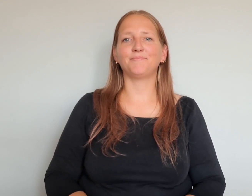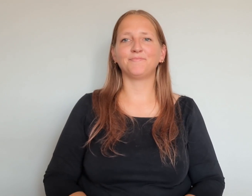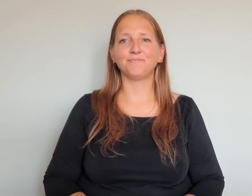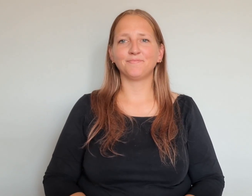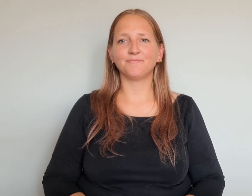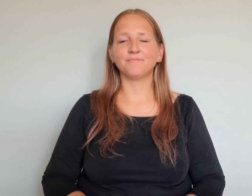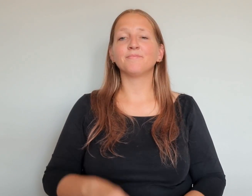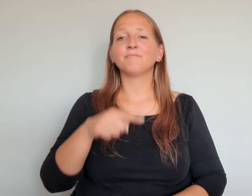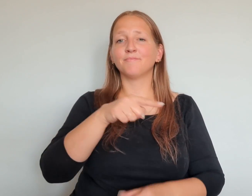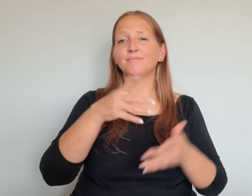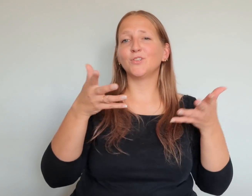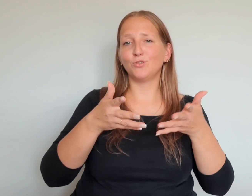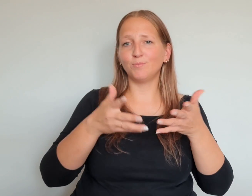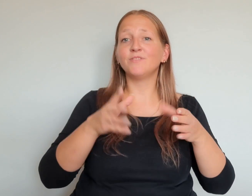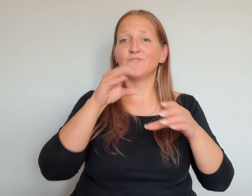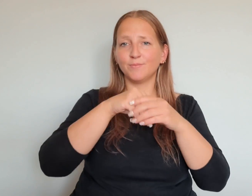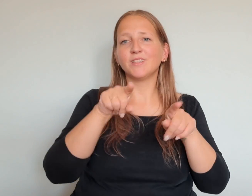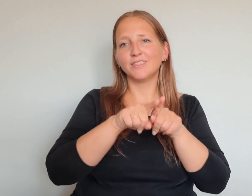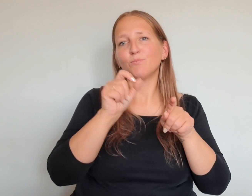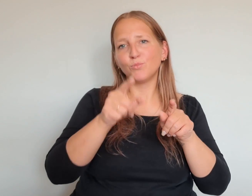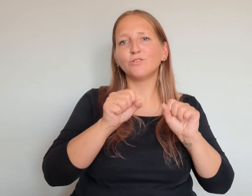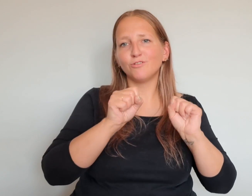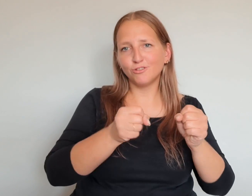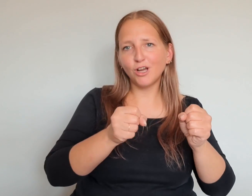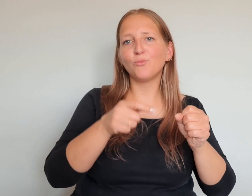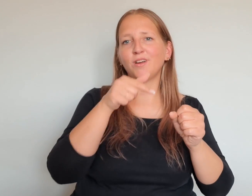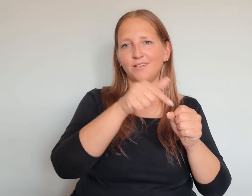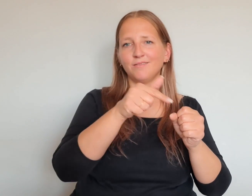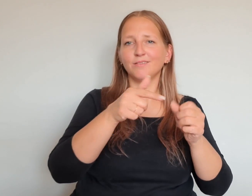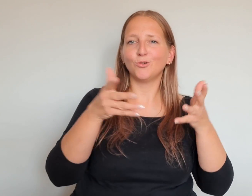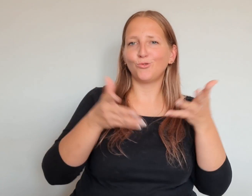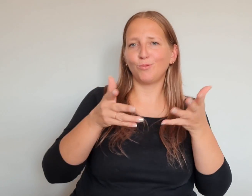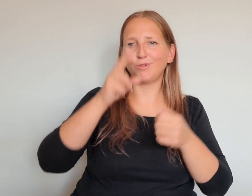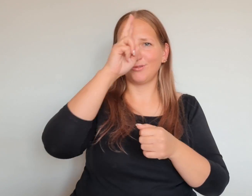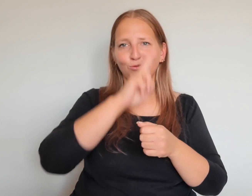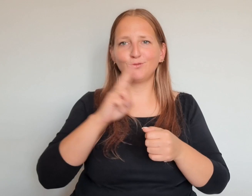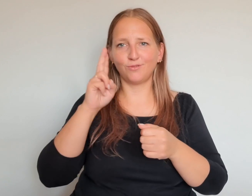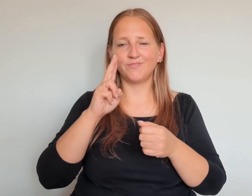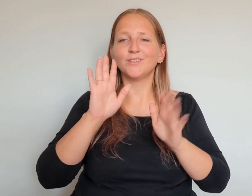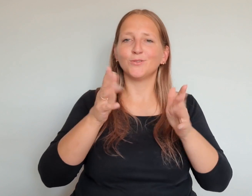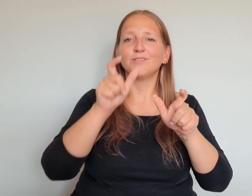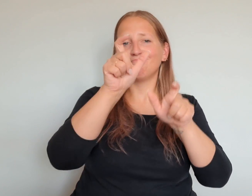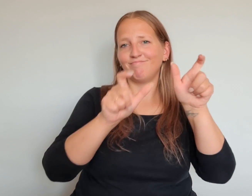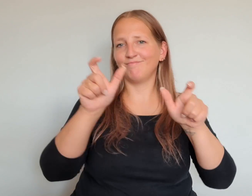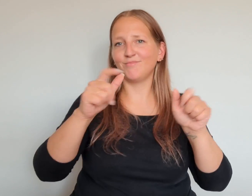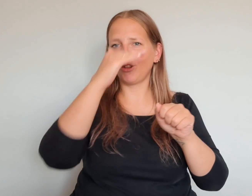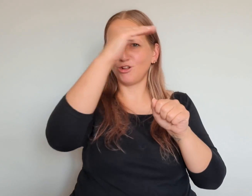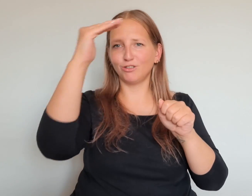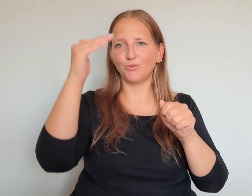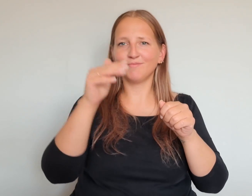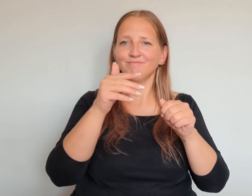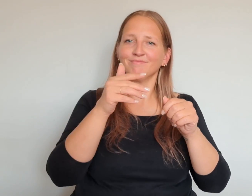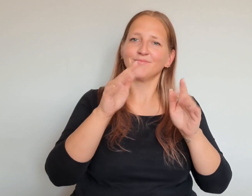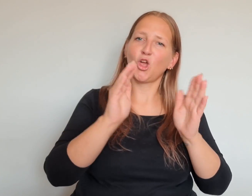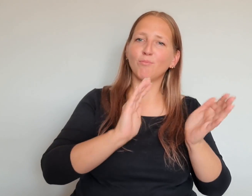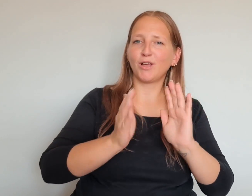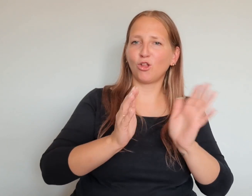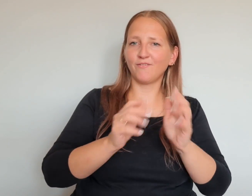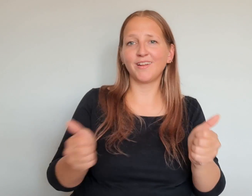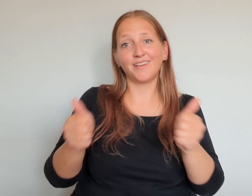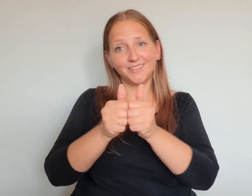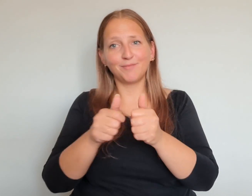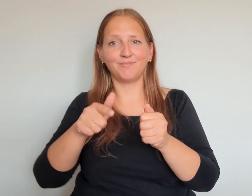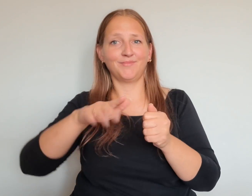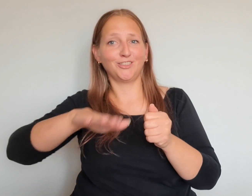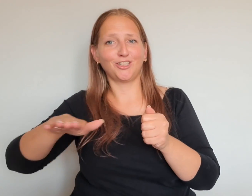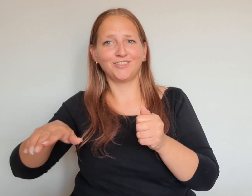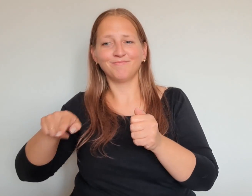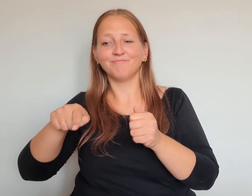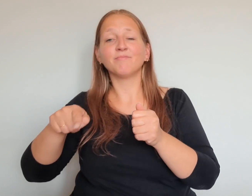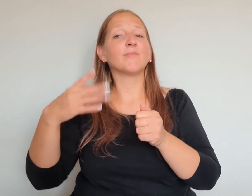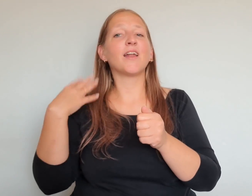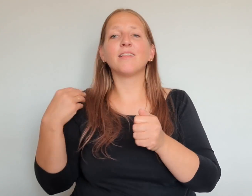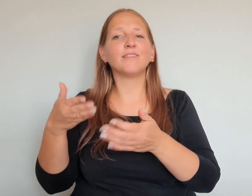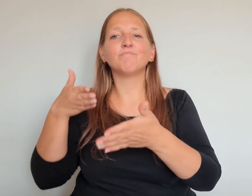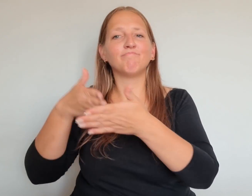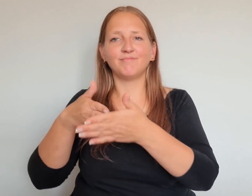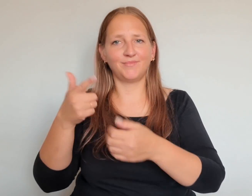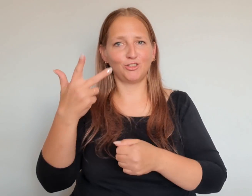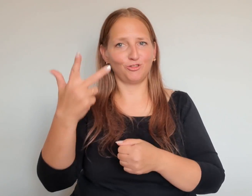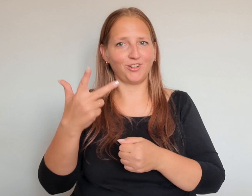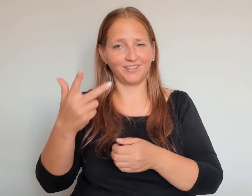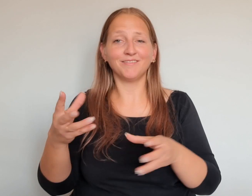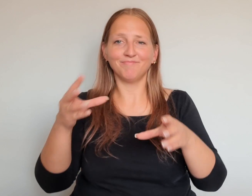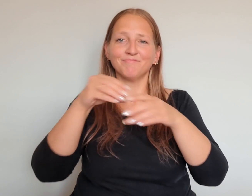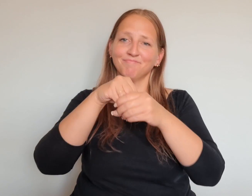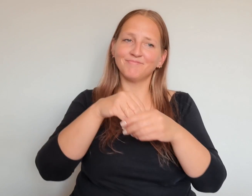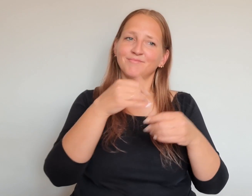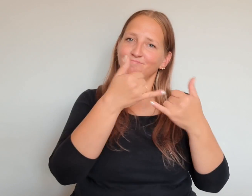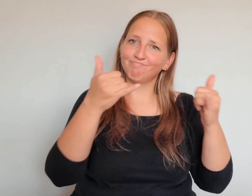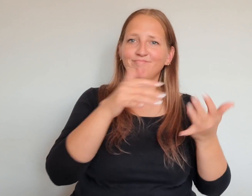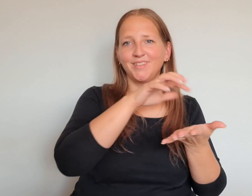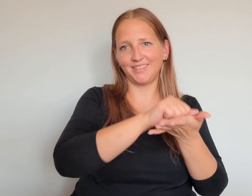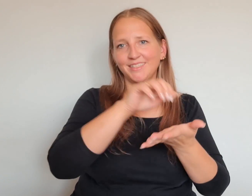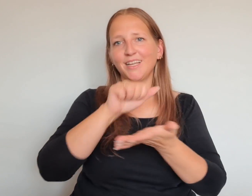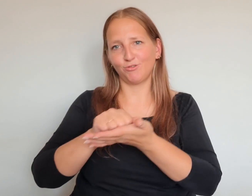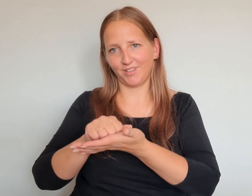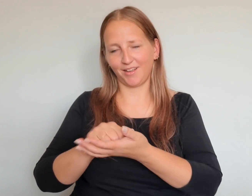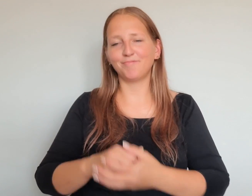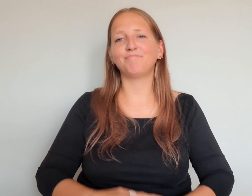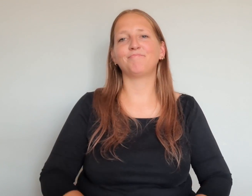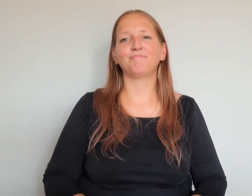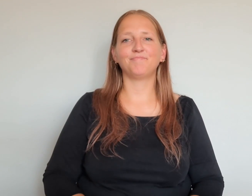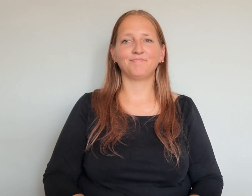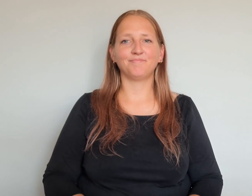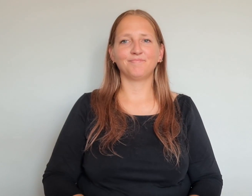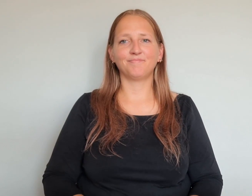Działa tu Klub Rodziców dla opiekunów z dziećmi w wieku do 3 lat.